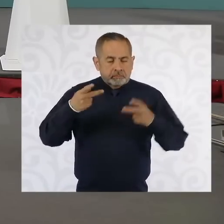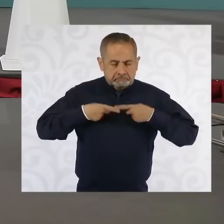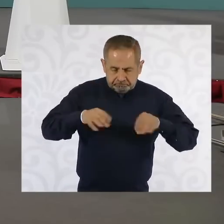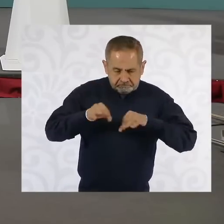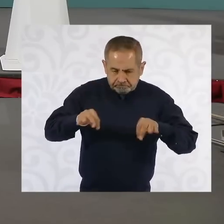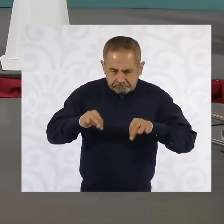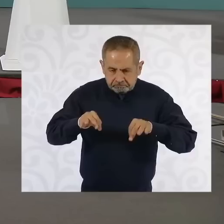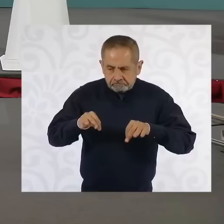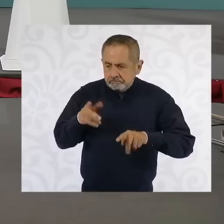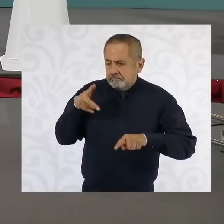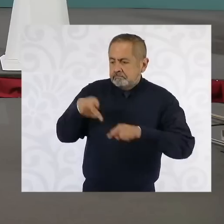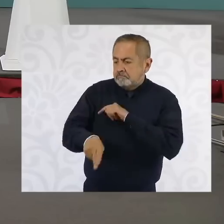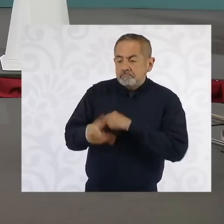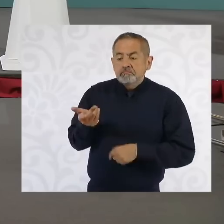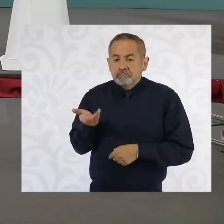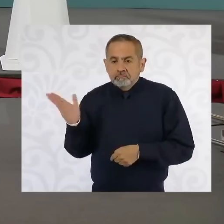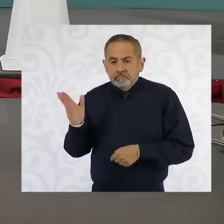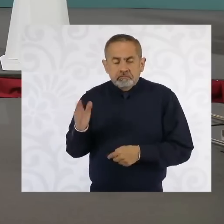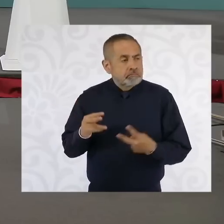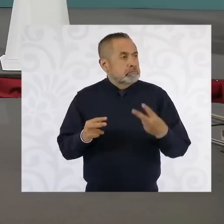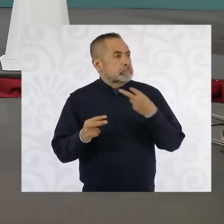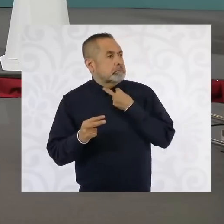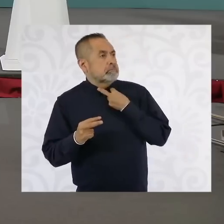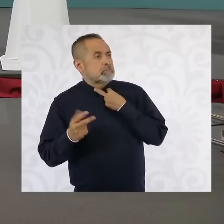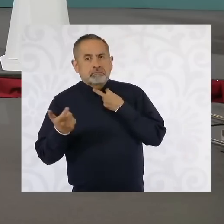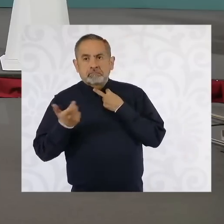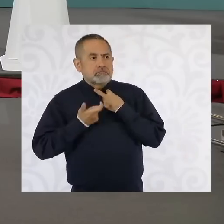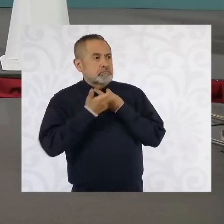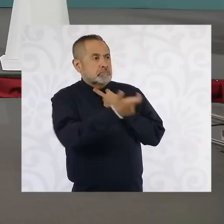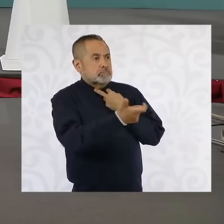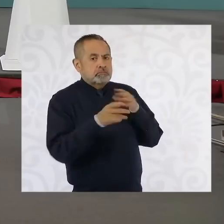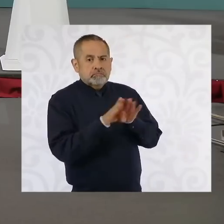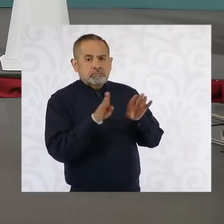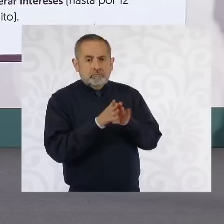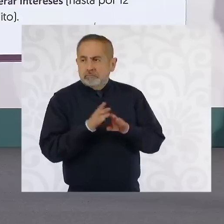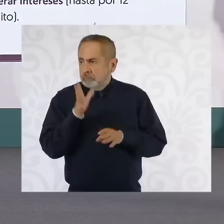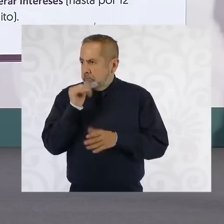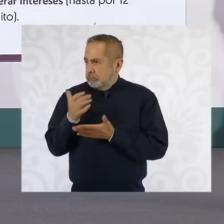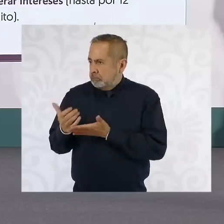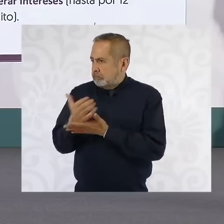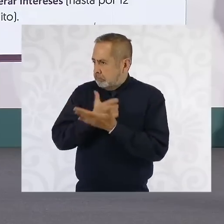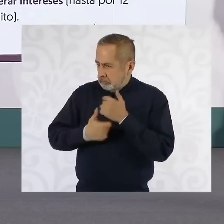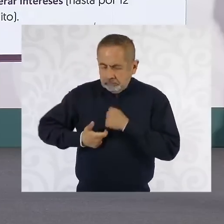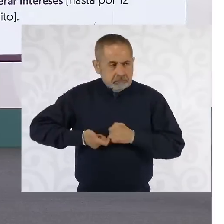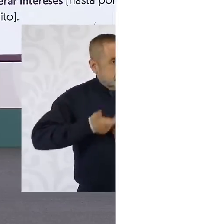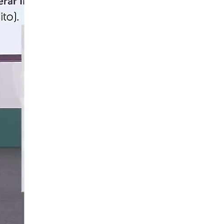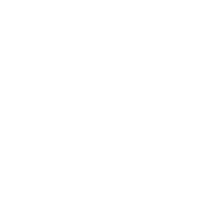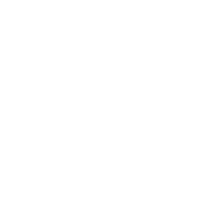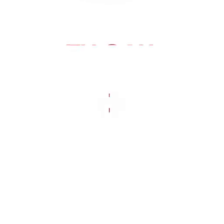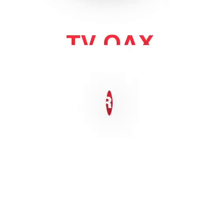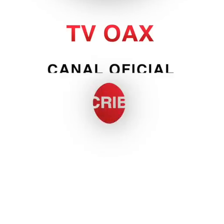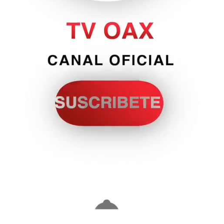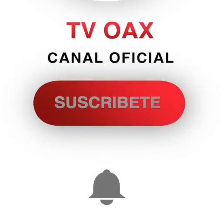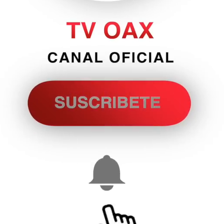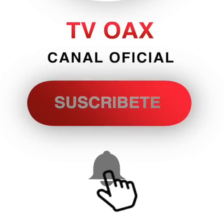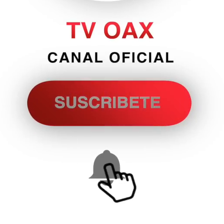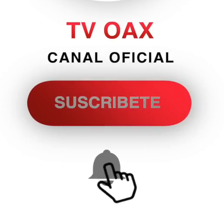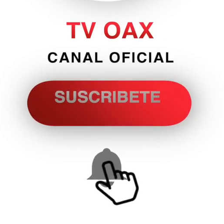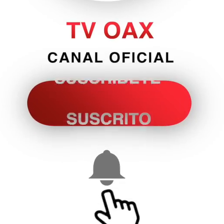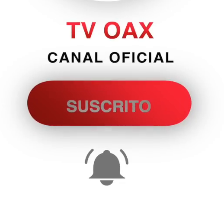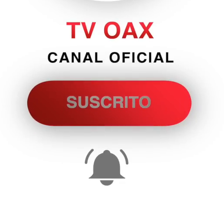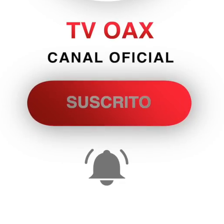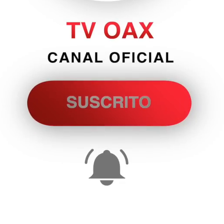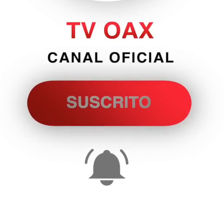era un doble daño porque no había ingreso para el trabajador pero sí había un incremento en su monto